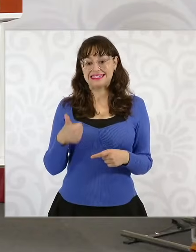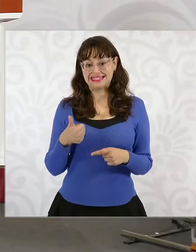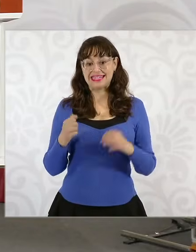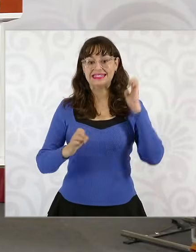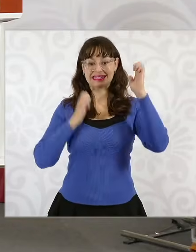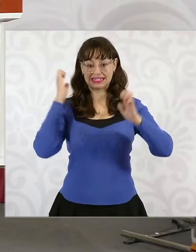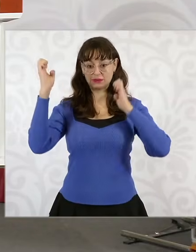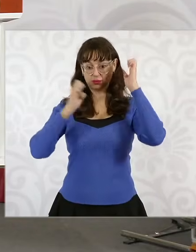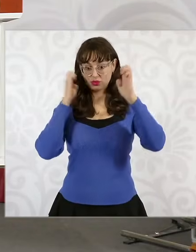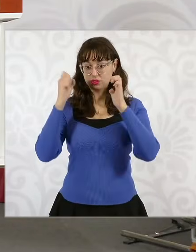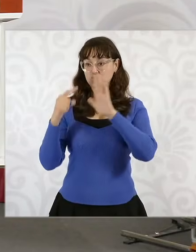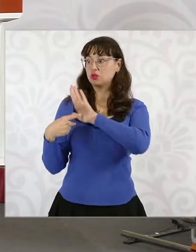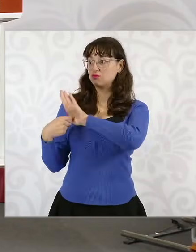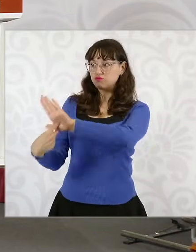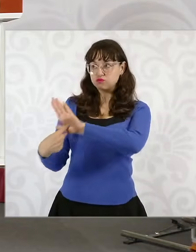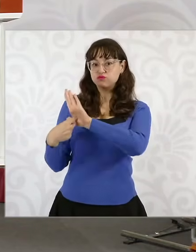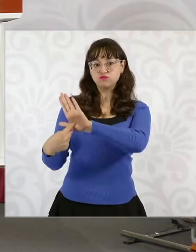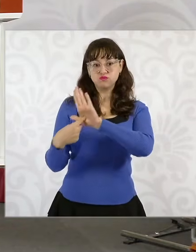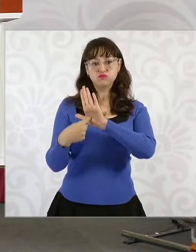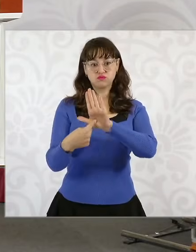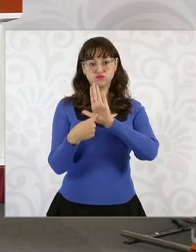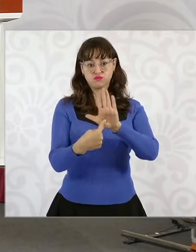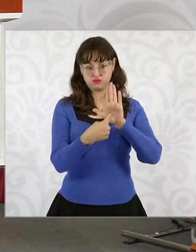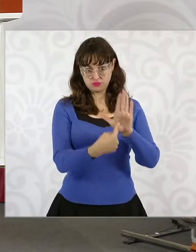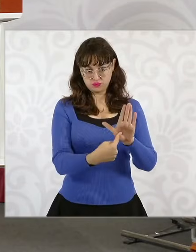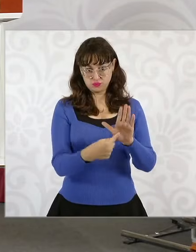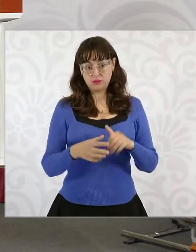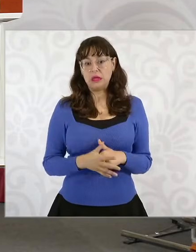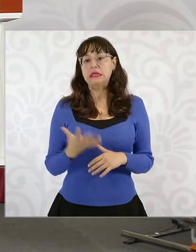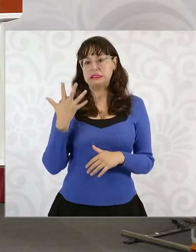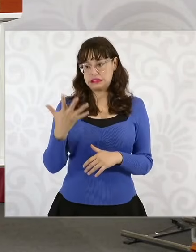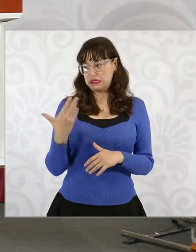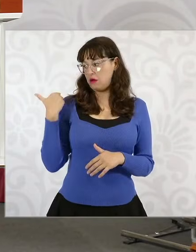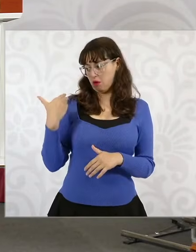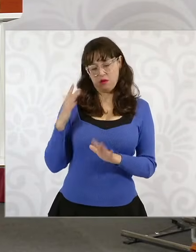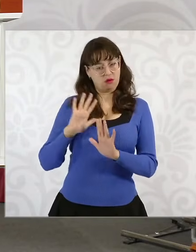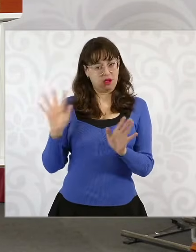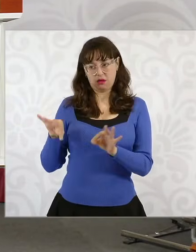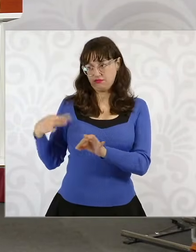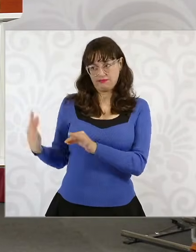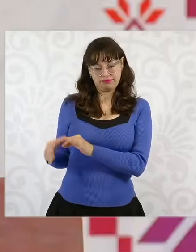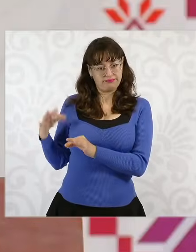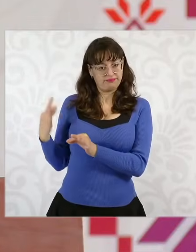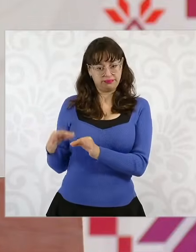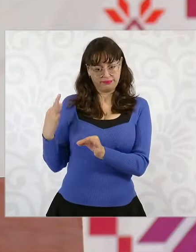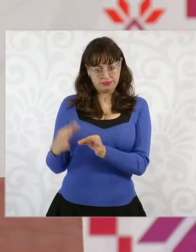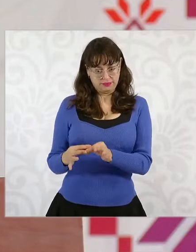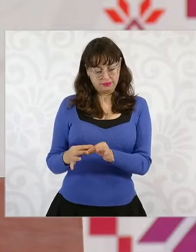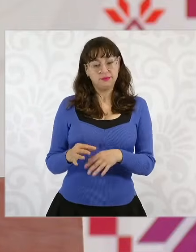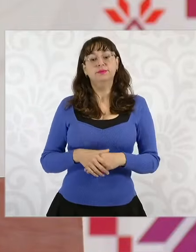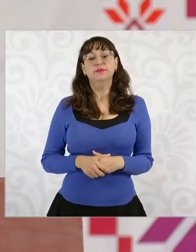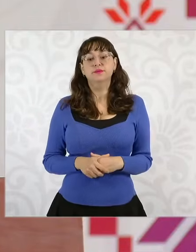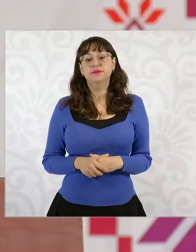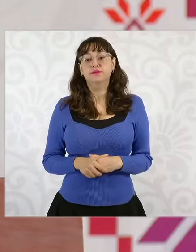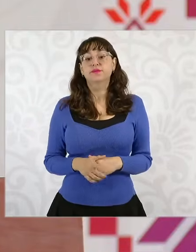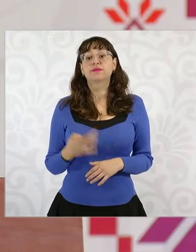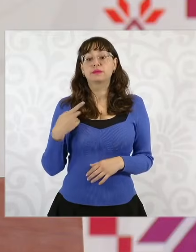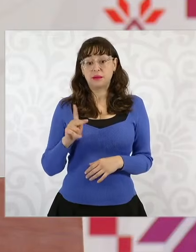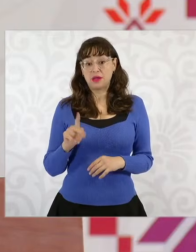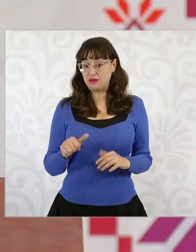cinco que evidentemente ya han culminado con un gran éxito, pero estas seis exposiciones,